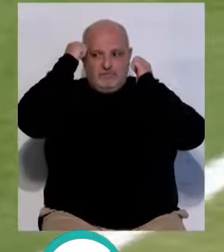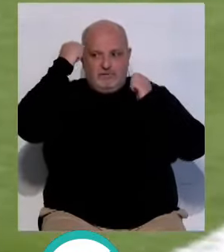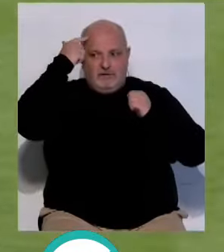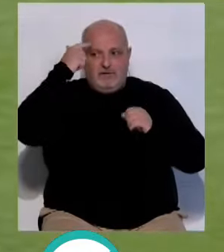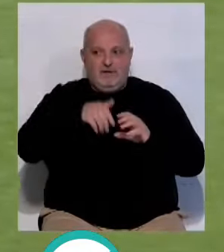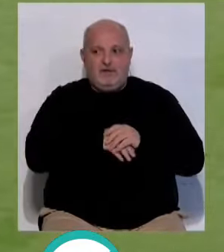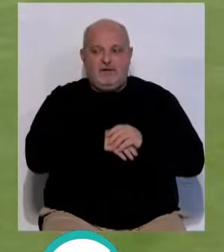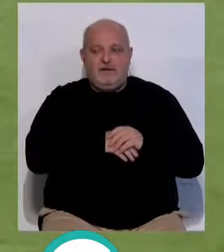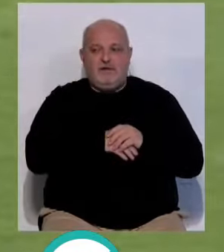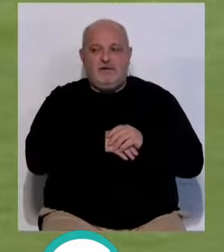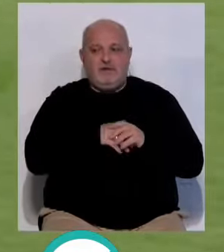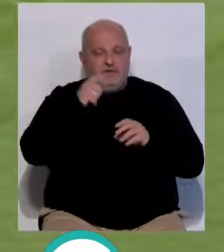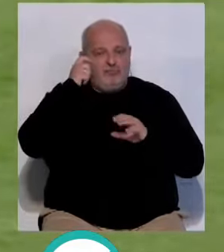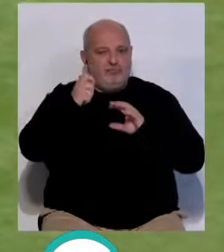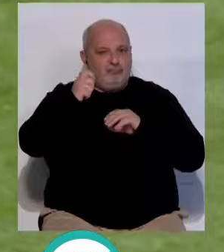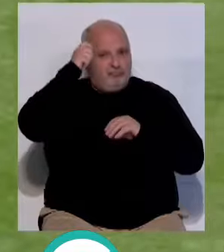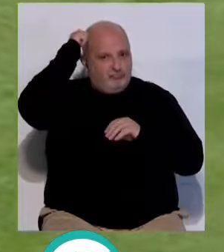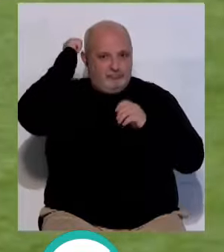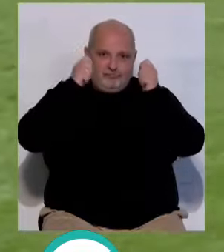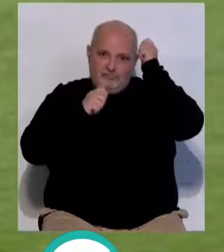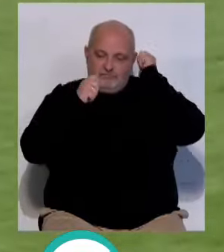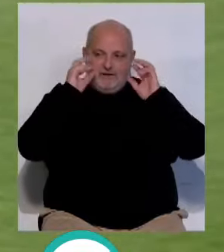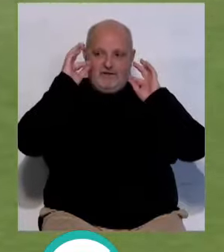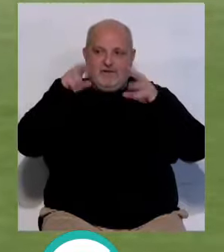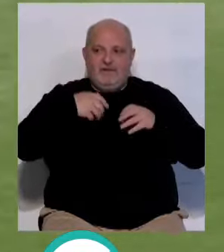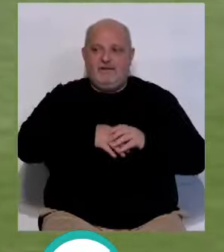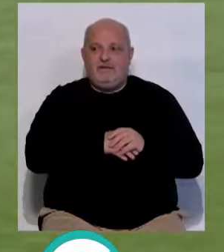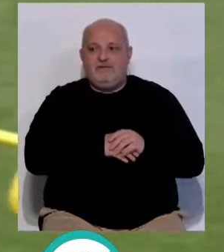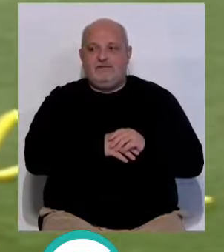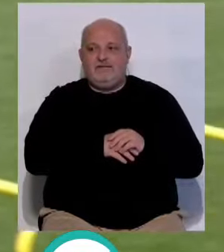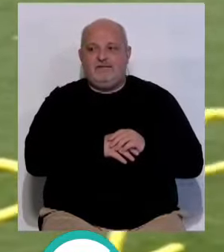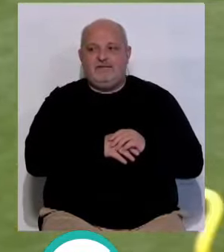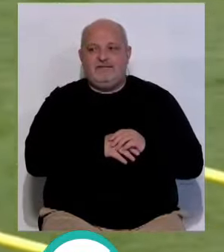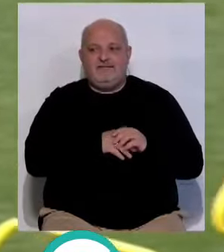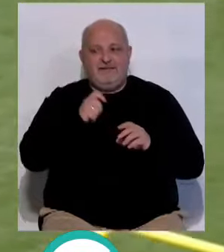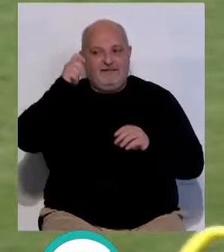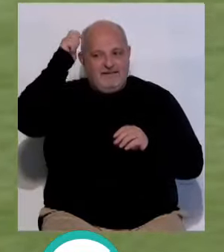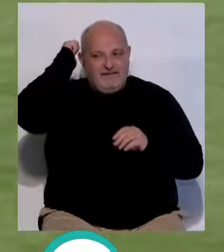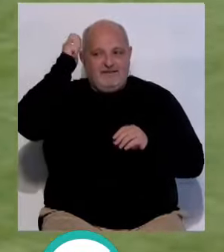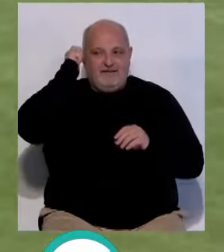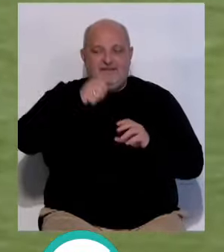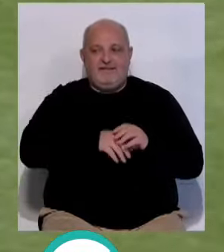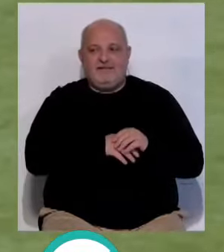ahí has Rapado Milena Ah bueno que me recomiend la peluquería eh hace falta hace falta pero está